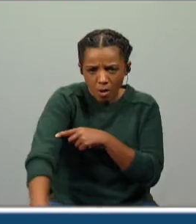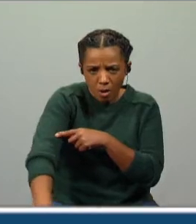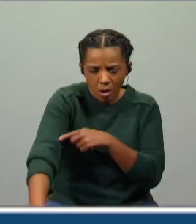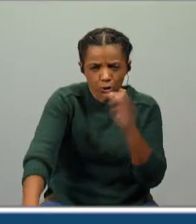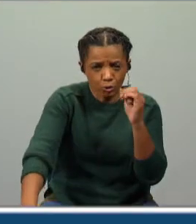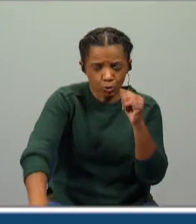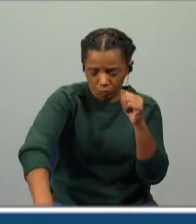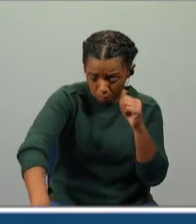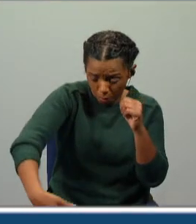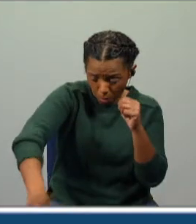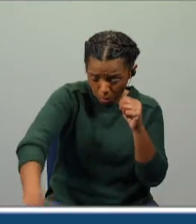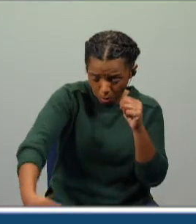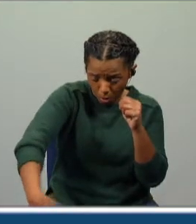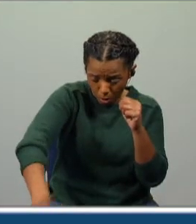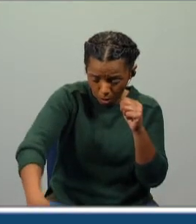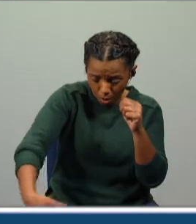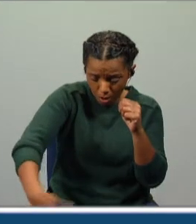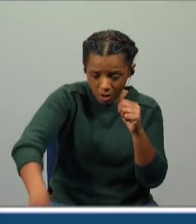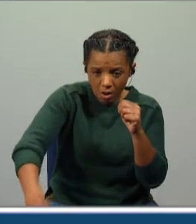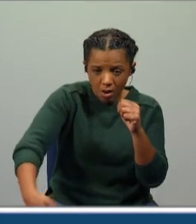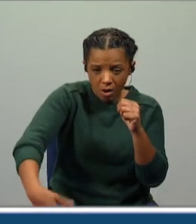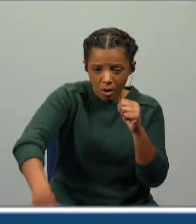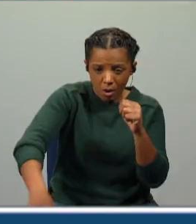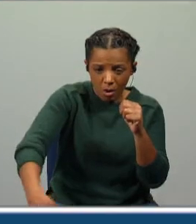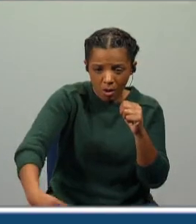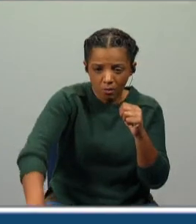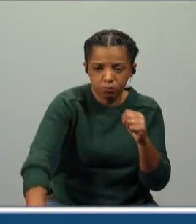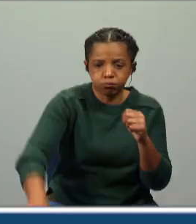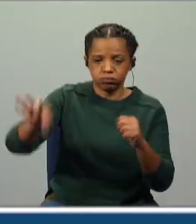deambula lá dentro até encontrar aquilo que procurava.